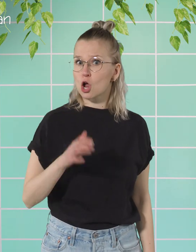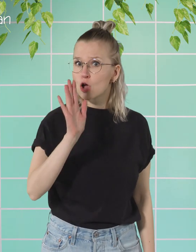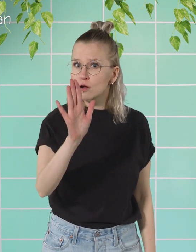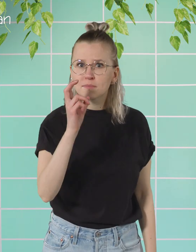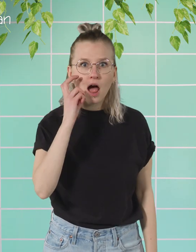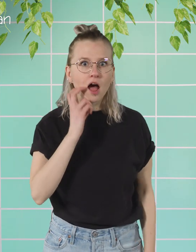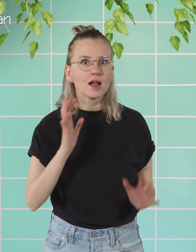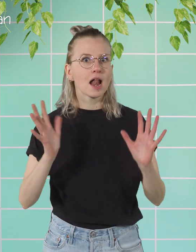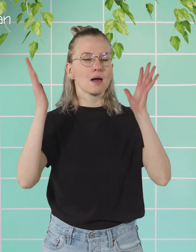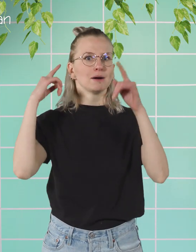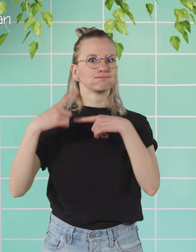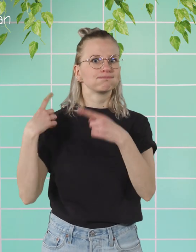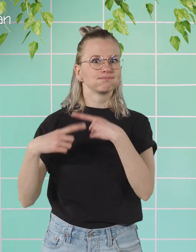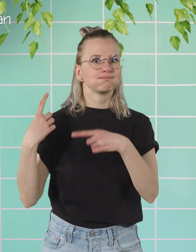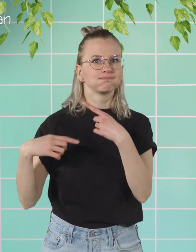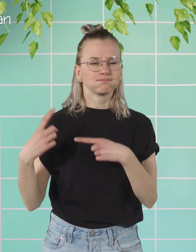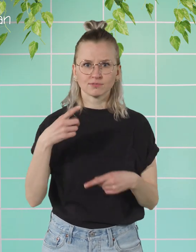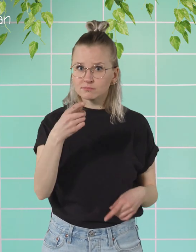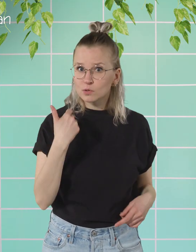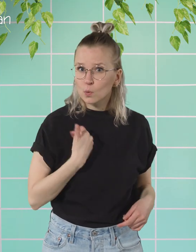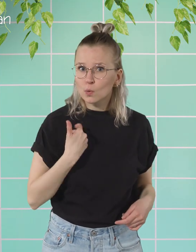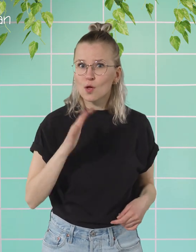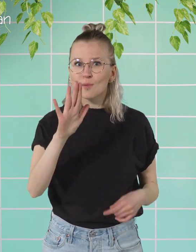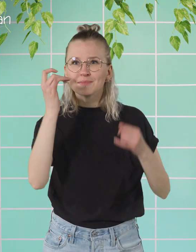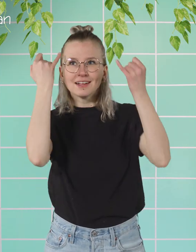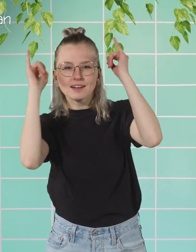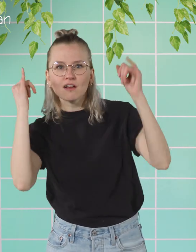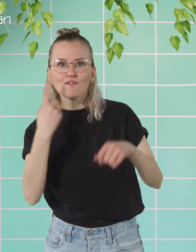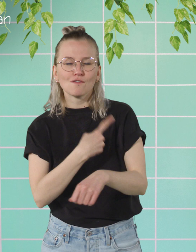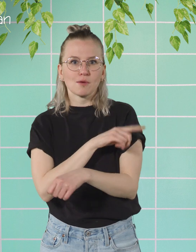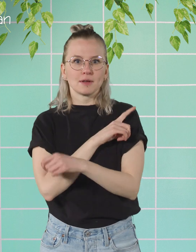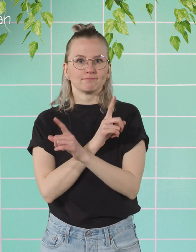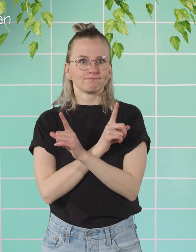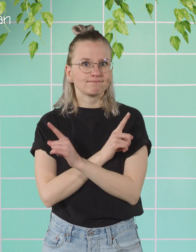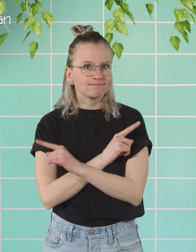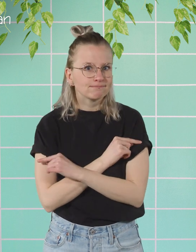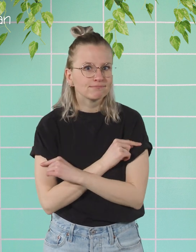Tuntuuko, että ideasi ja jaksamisesi arjen pyörittämiseen ovat vähentyneet?